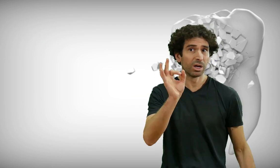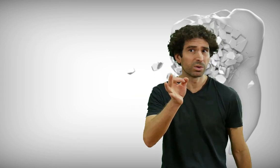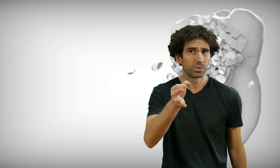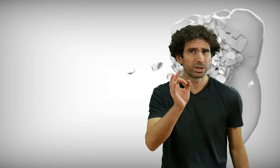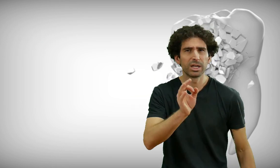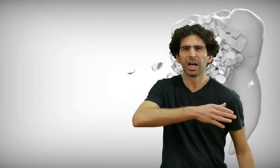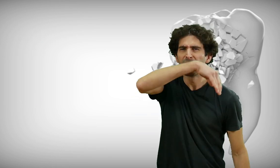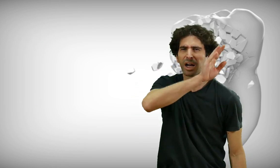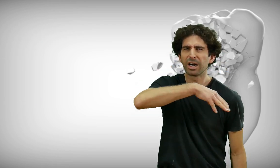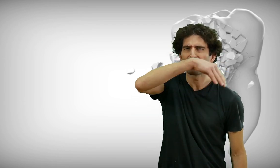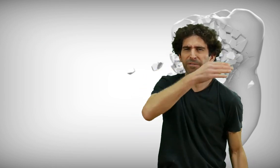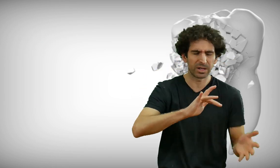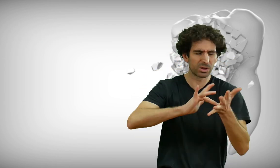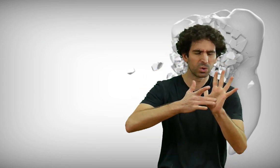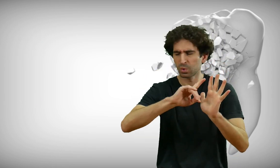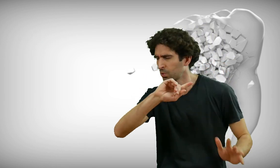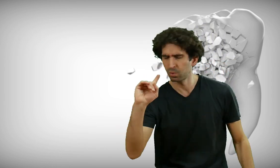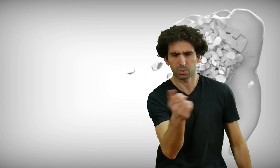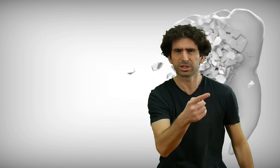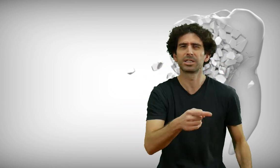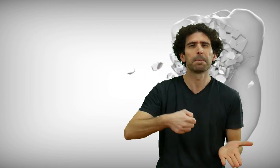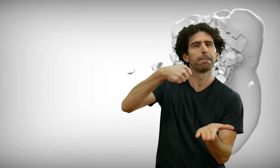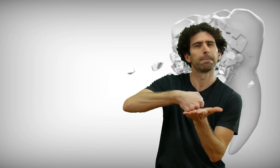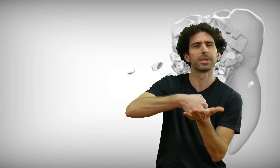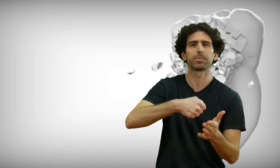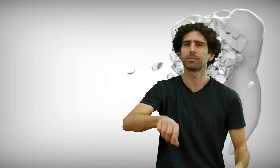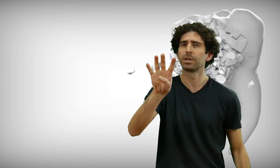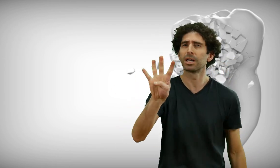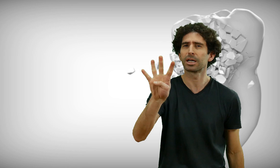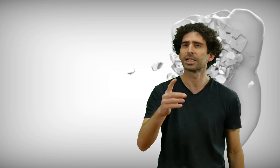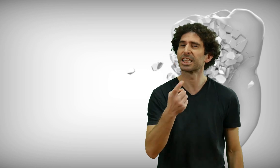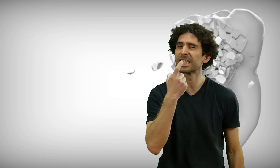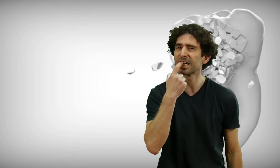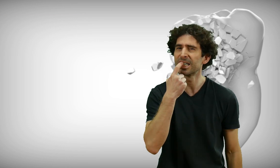Eh oui, tous les éléphants ont minimum 4 dents.